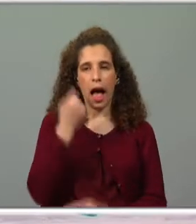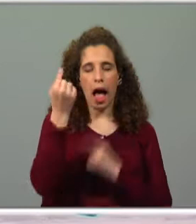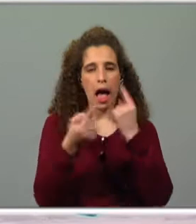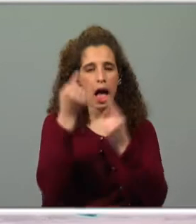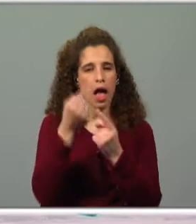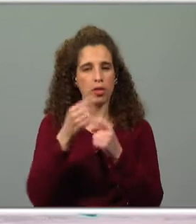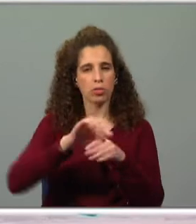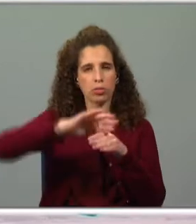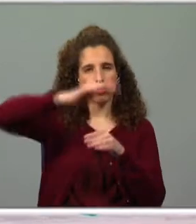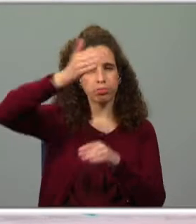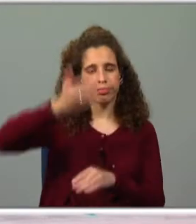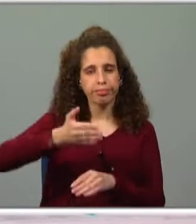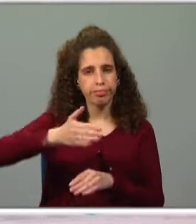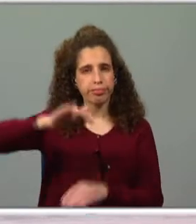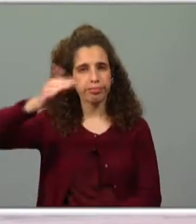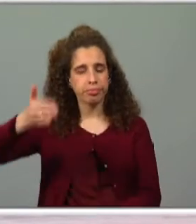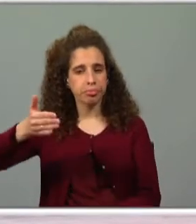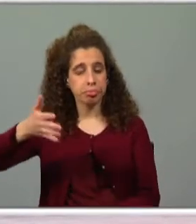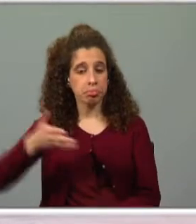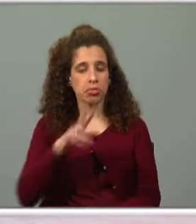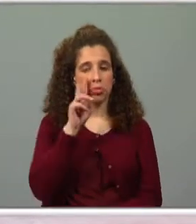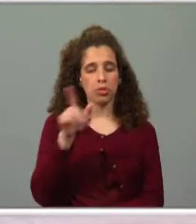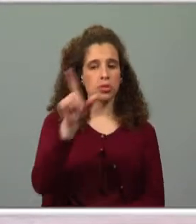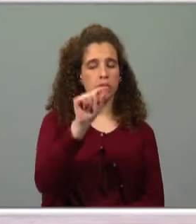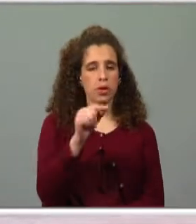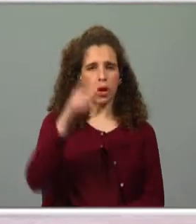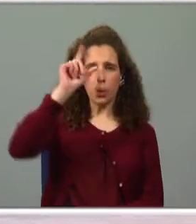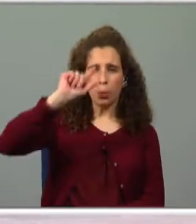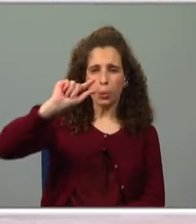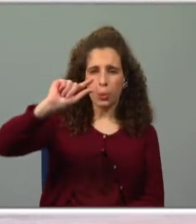elevações correto temos também ao longe essa aqui 海拔正確，我們在遠處也有這個